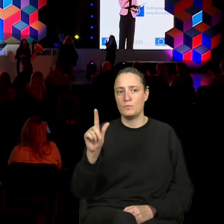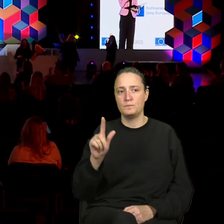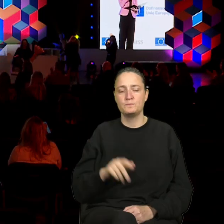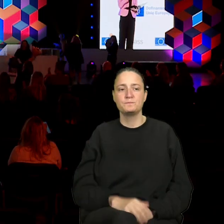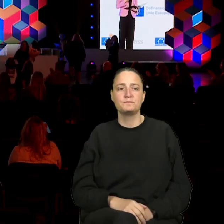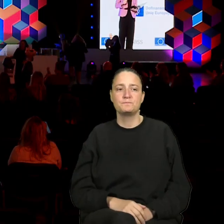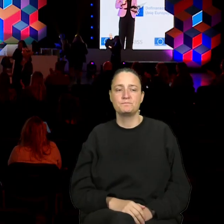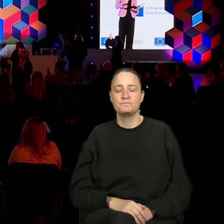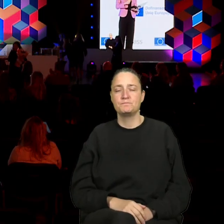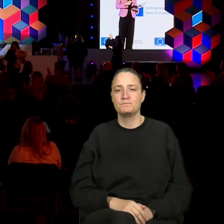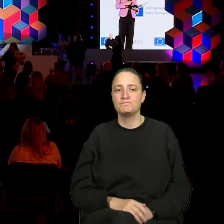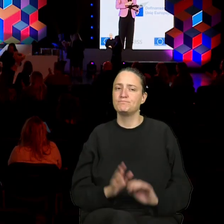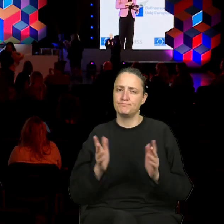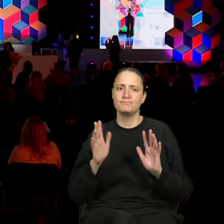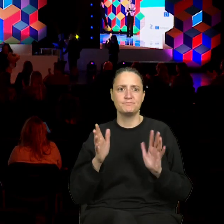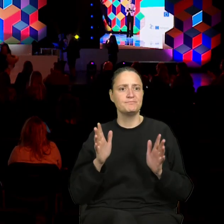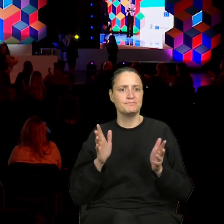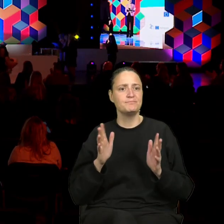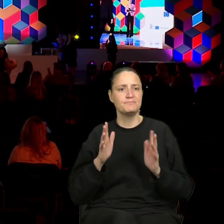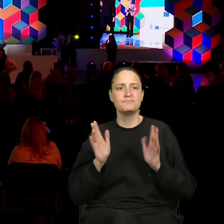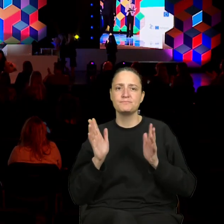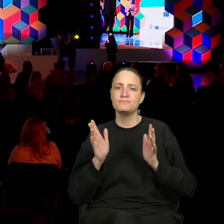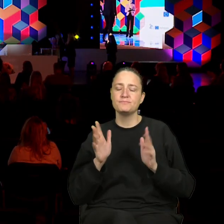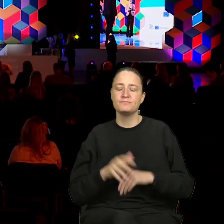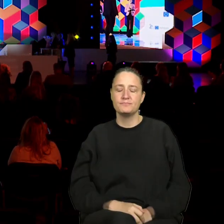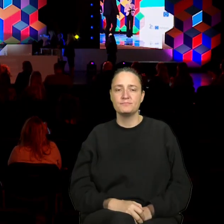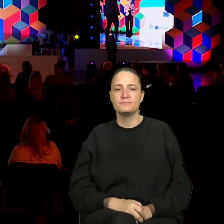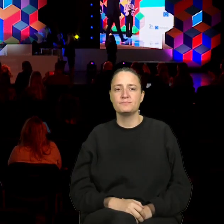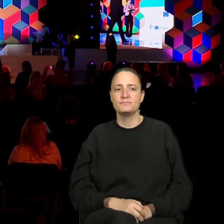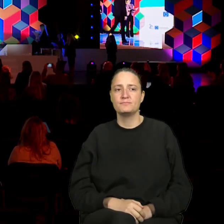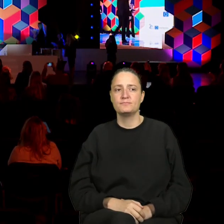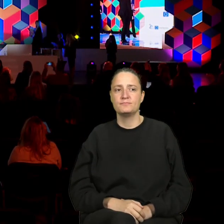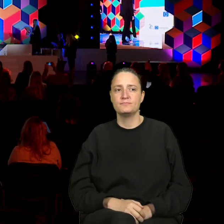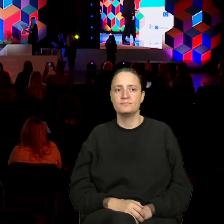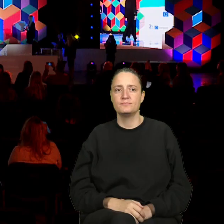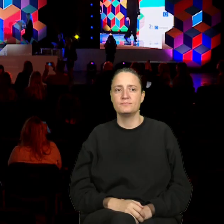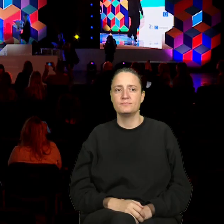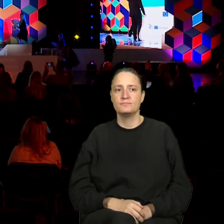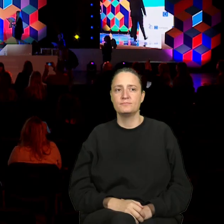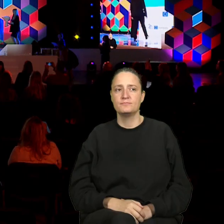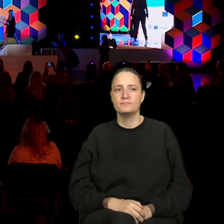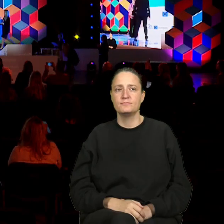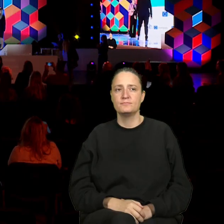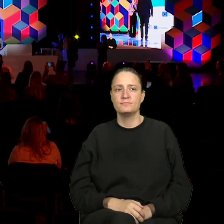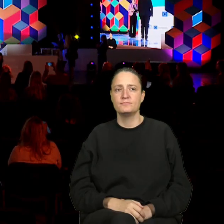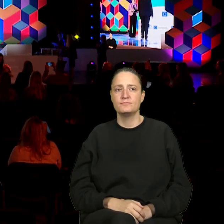koordynator Krajowego Centrum Europass and Euroguidance i EVET, Fundacja Rozwoju Systemu Edukacji.